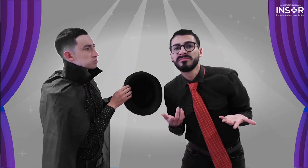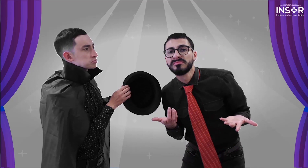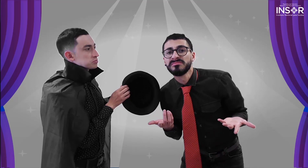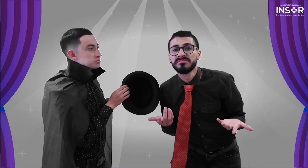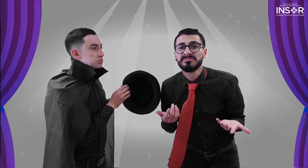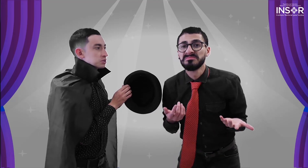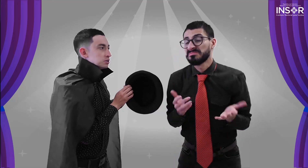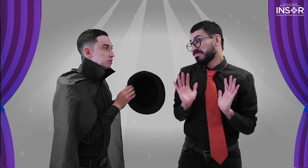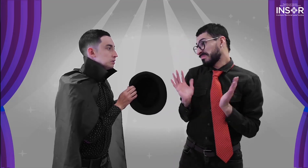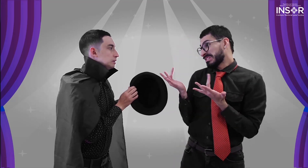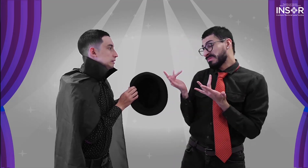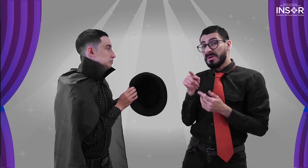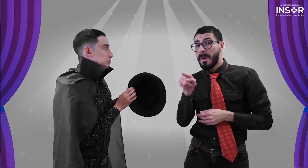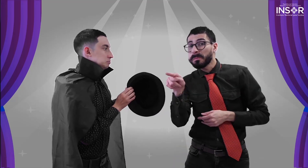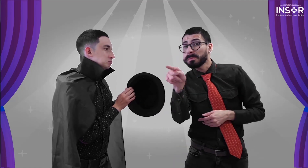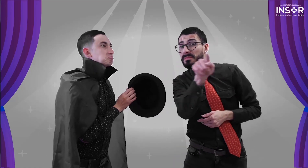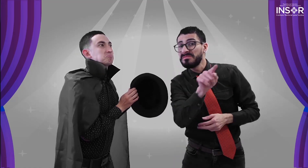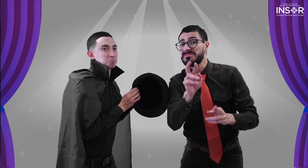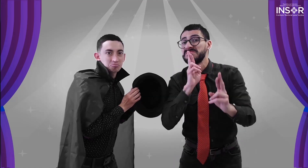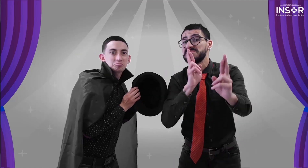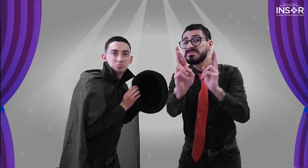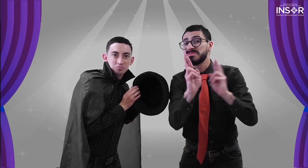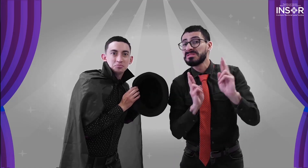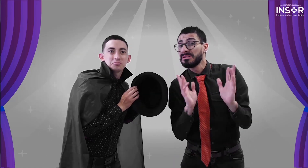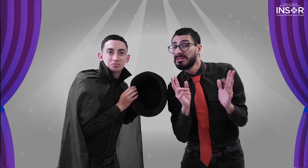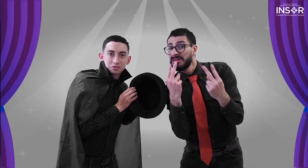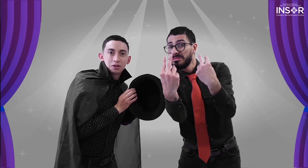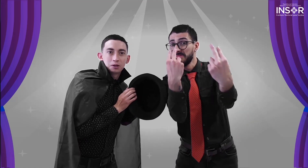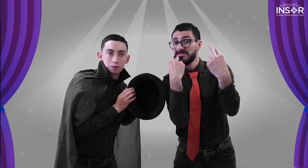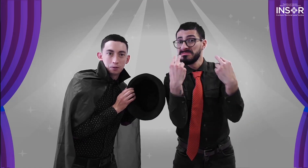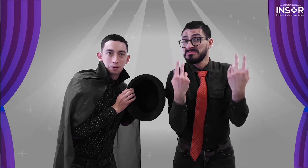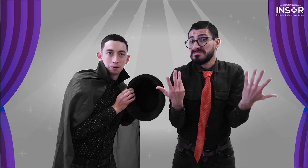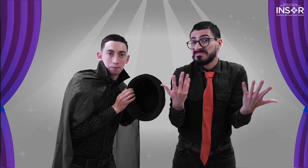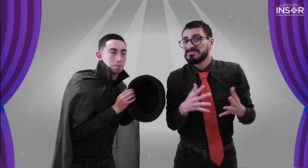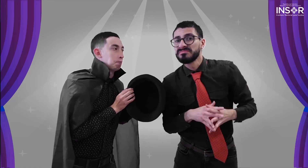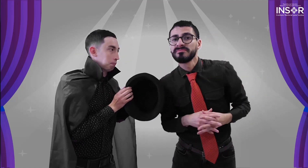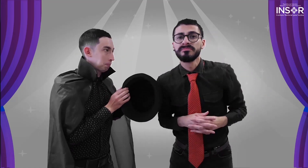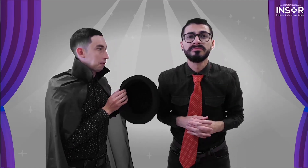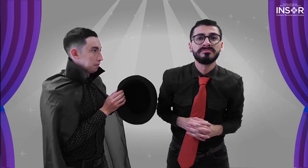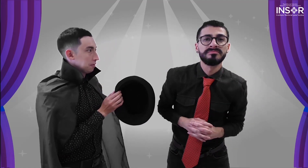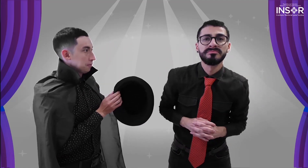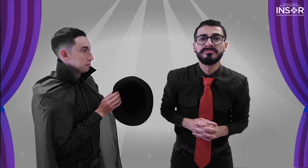Esperemos a que nos respondan los que nos están viendo.